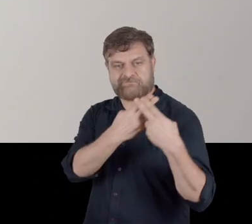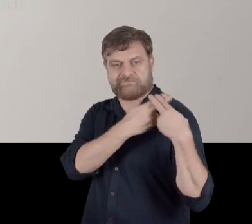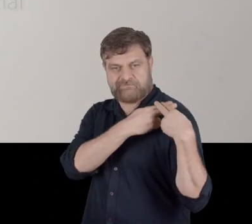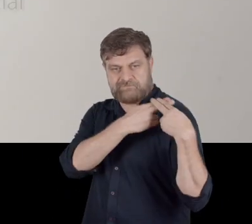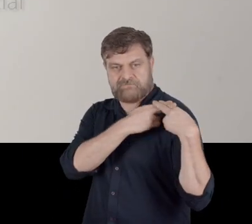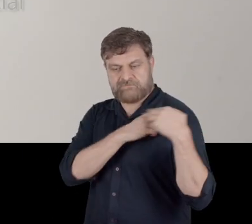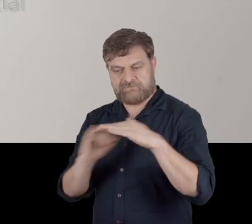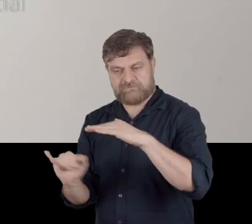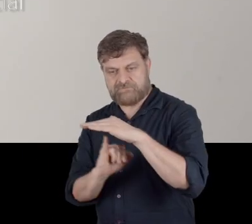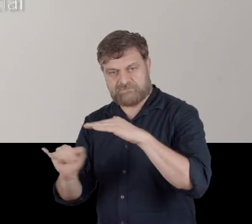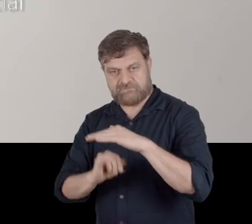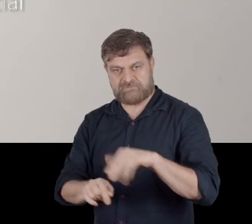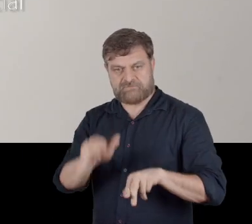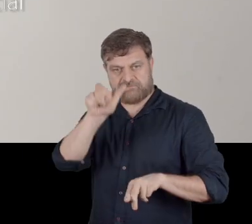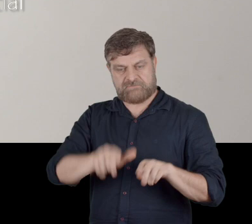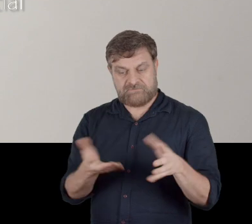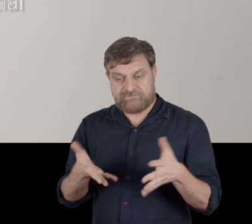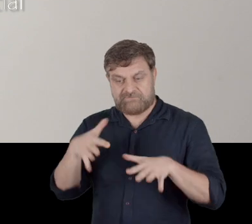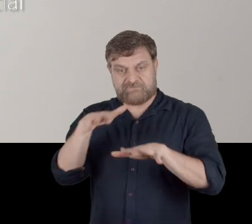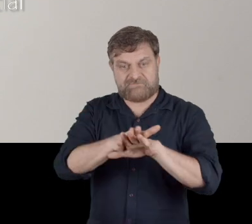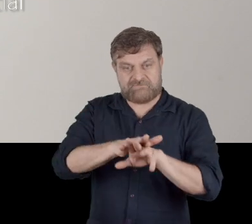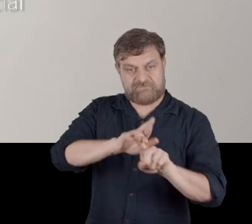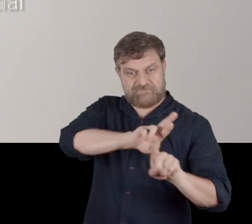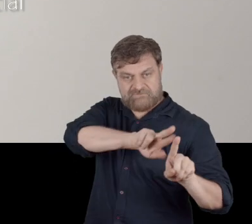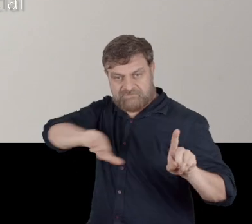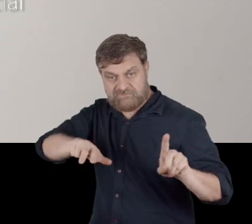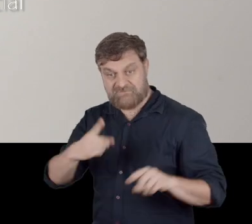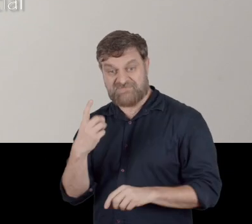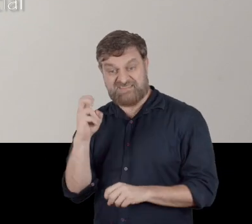e diversidade e inclusão há 15 anos.